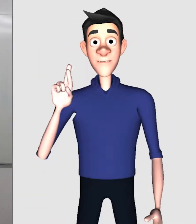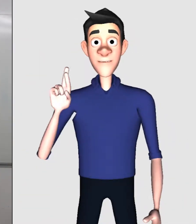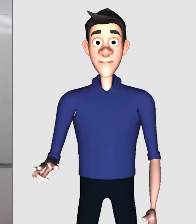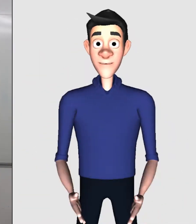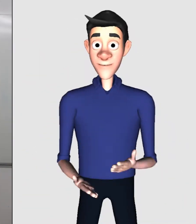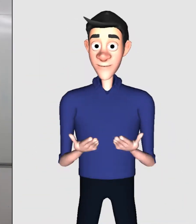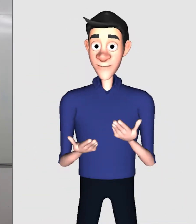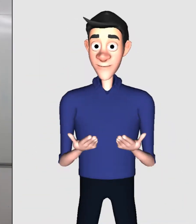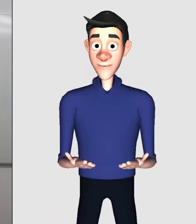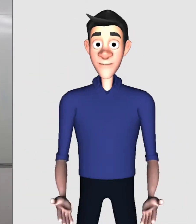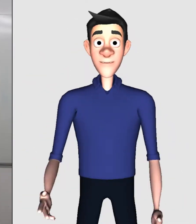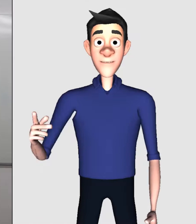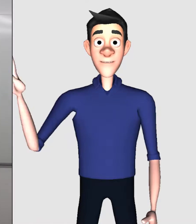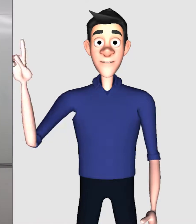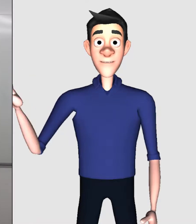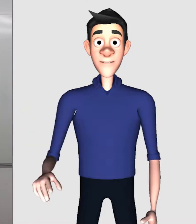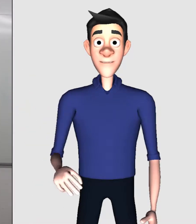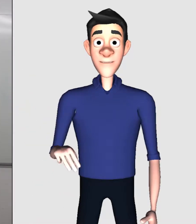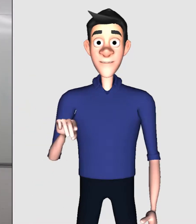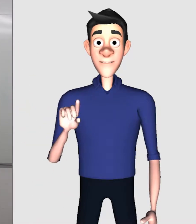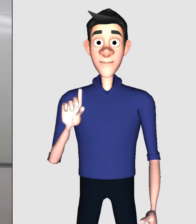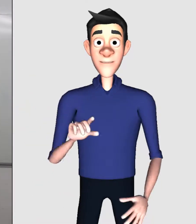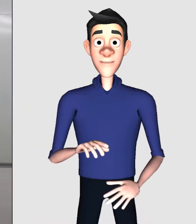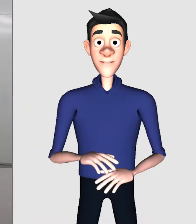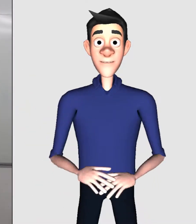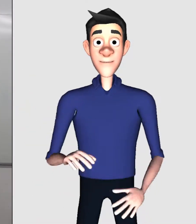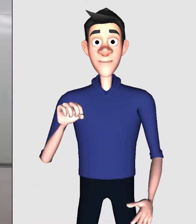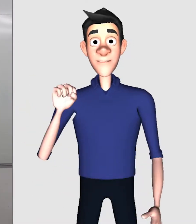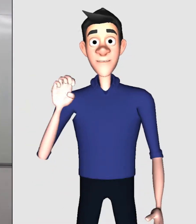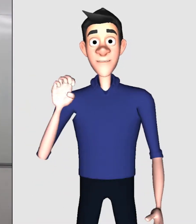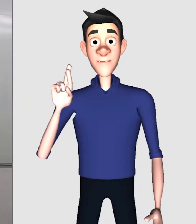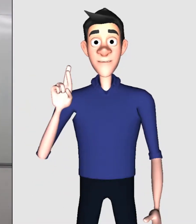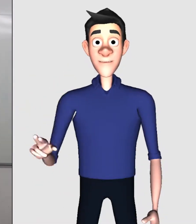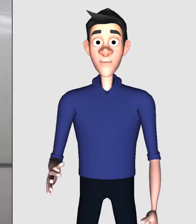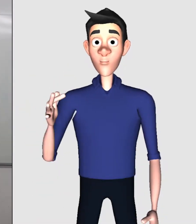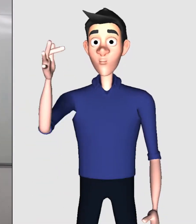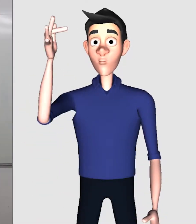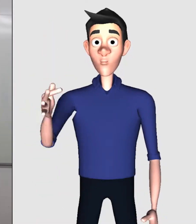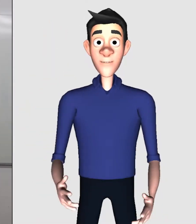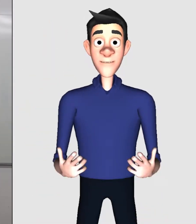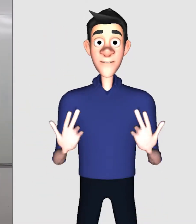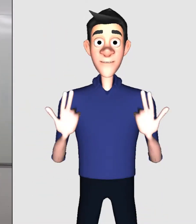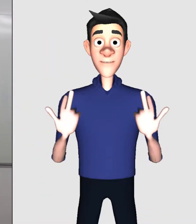k, as duas massas e a altura, todos esses com certeza